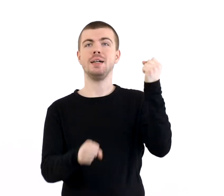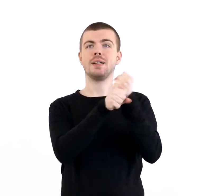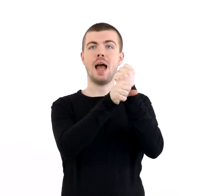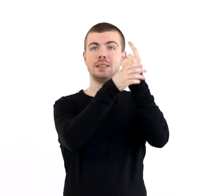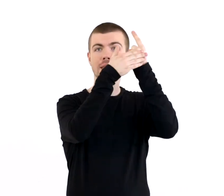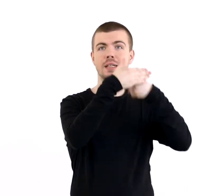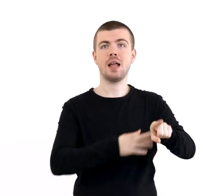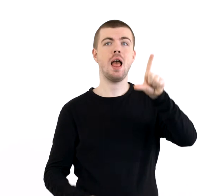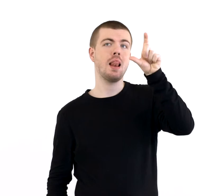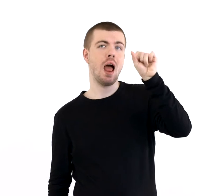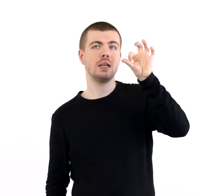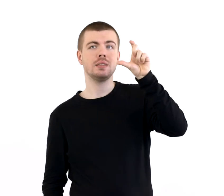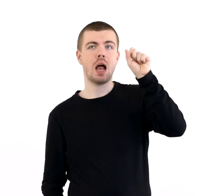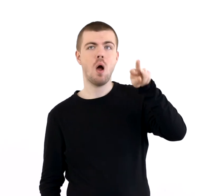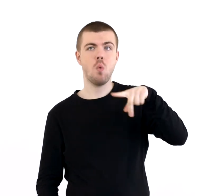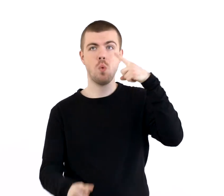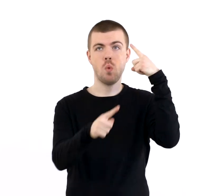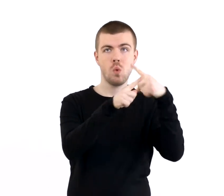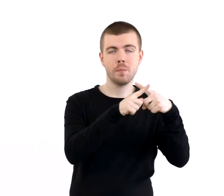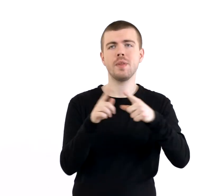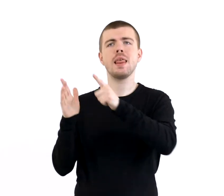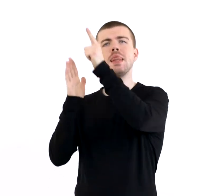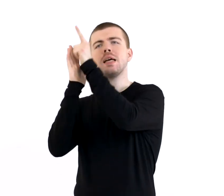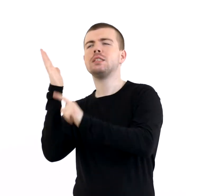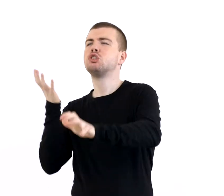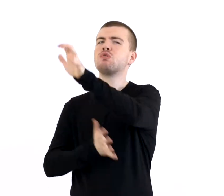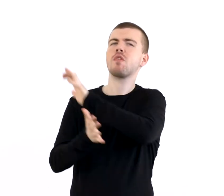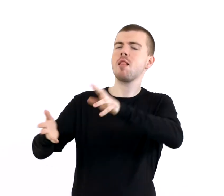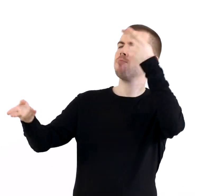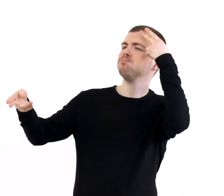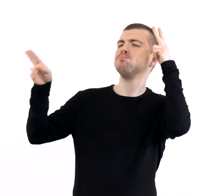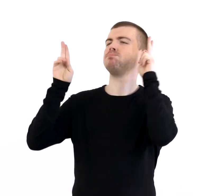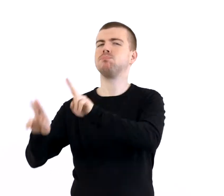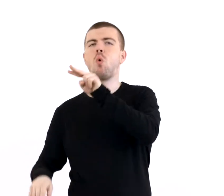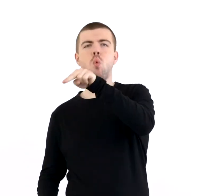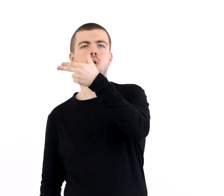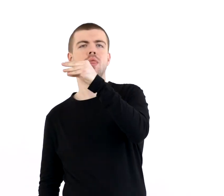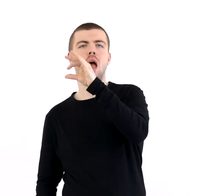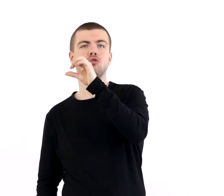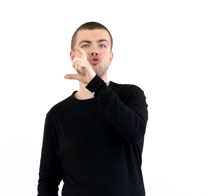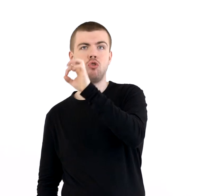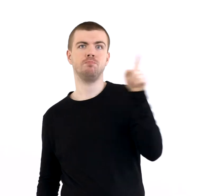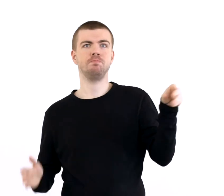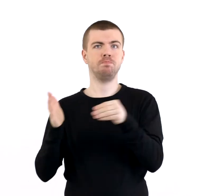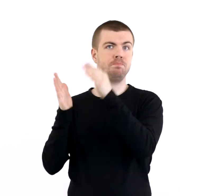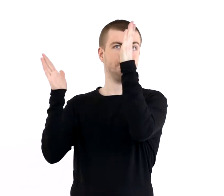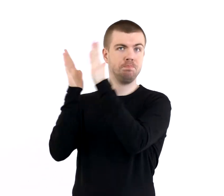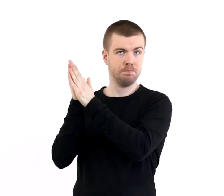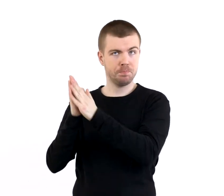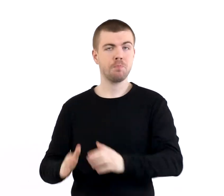które zostały wpisane na listę światowego dziedzictwa UNESCO.